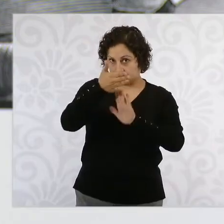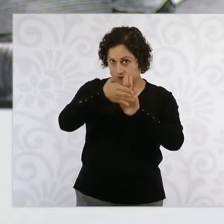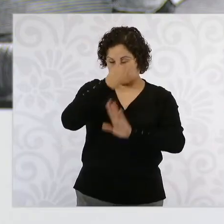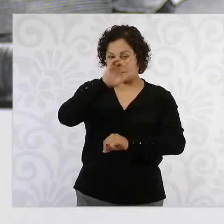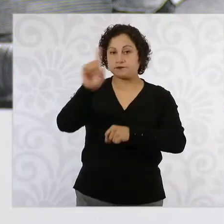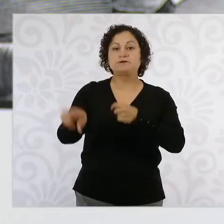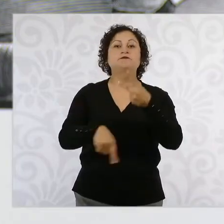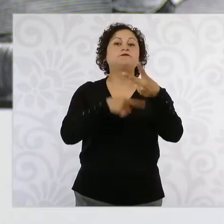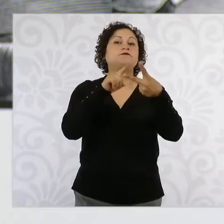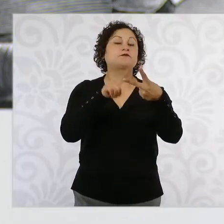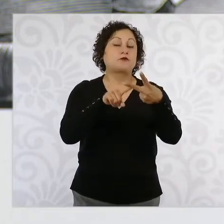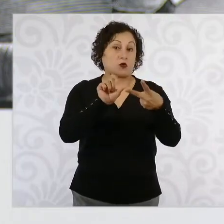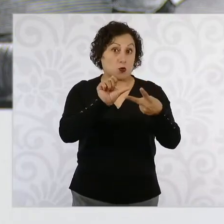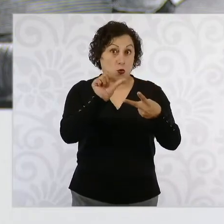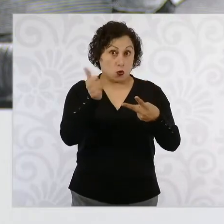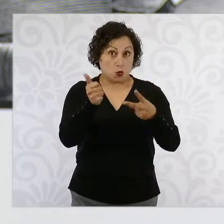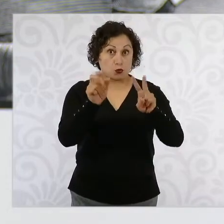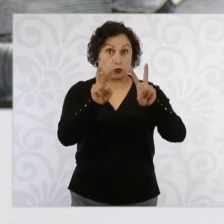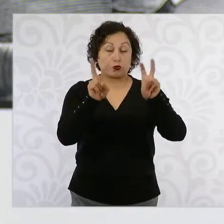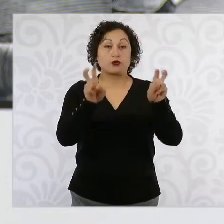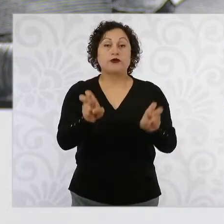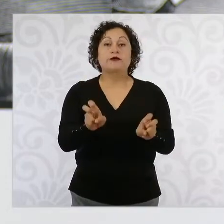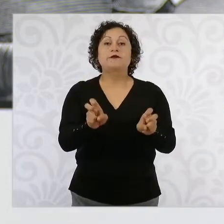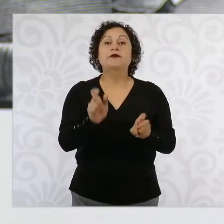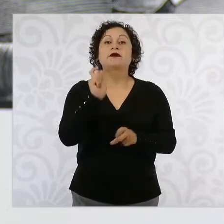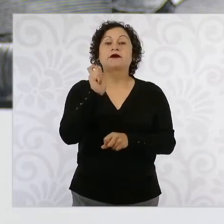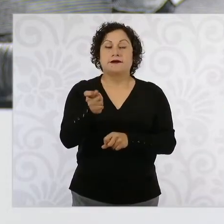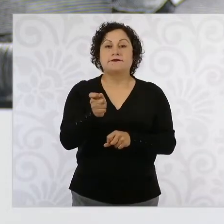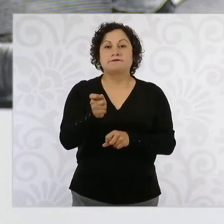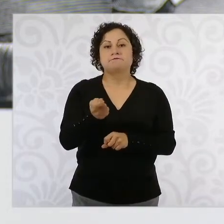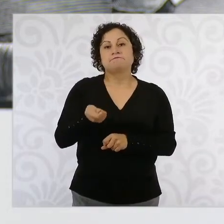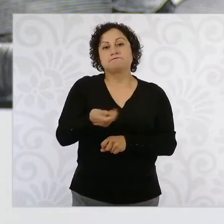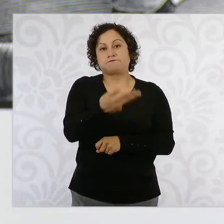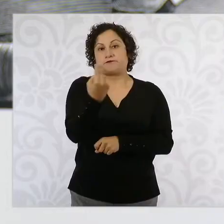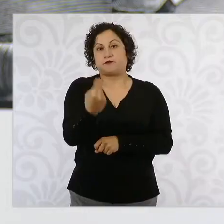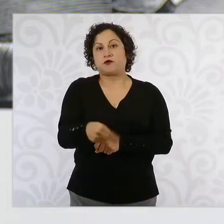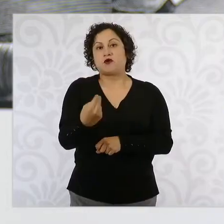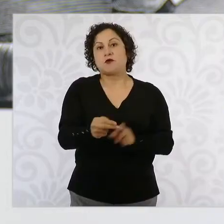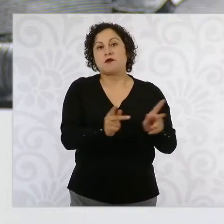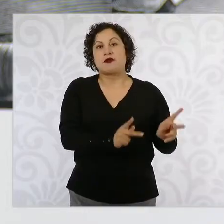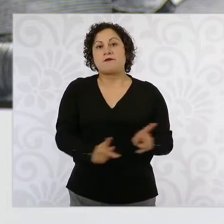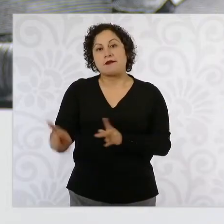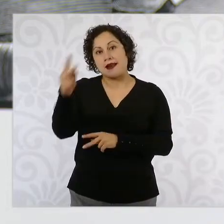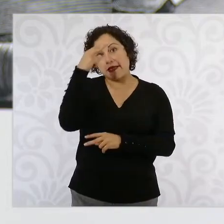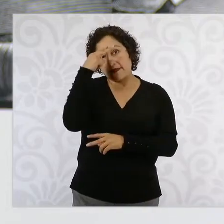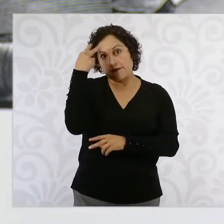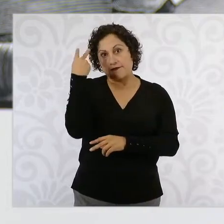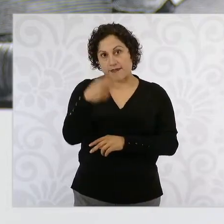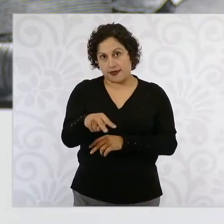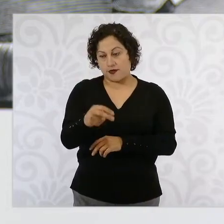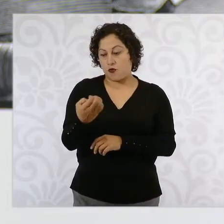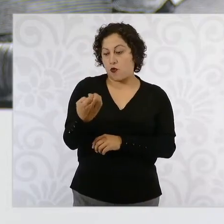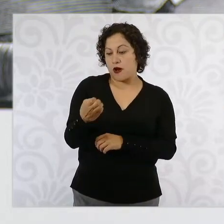lado está lo que llamamos el plan México que lo vamos a presentar en enero del próximo año